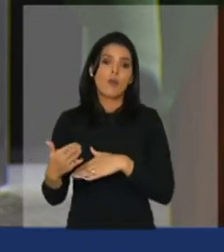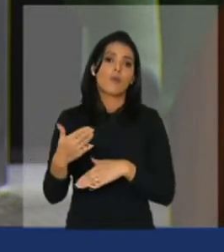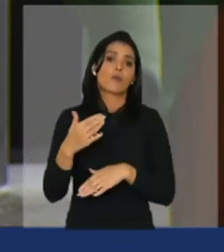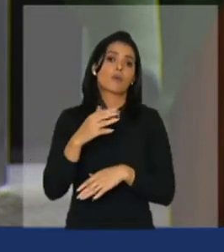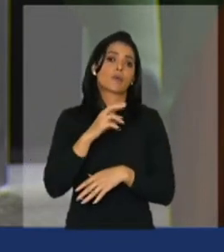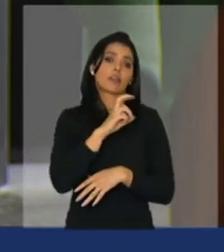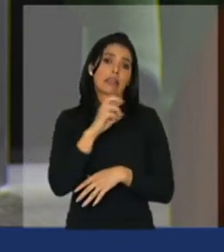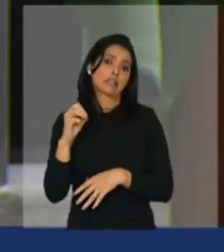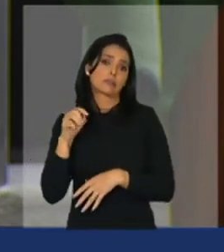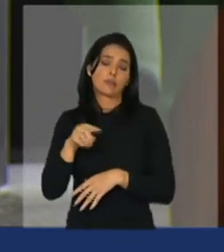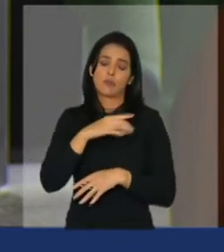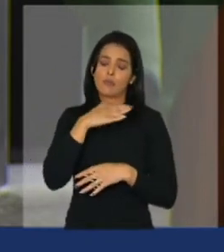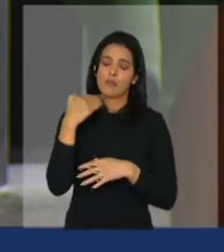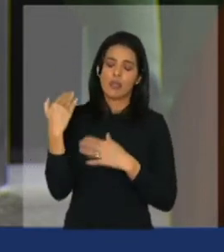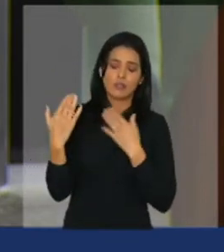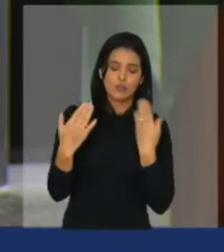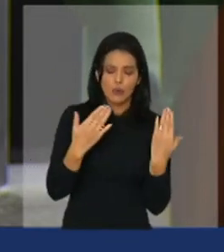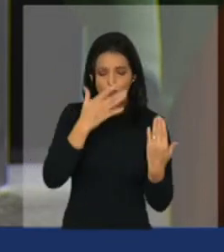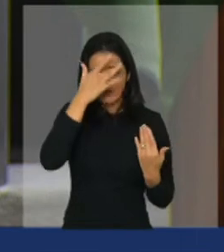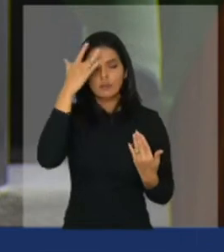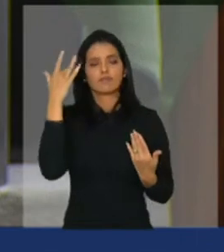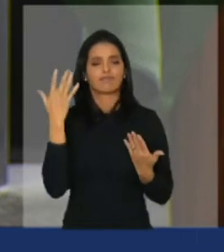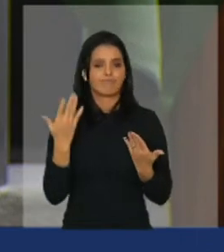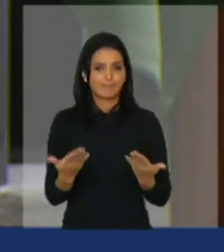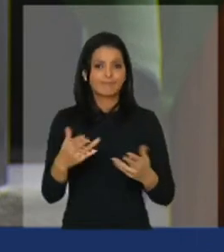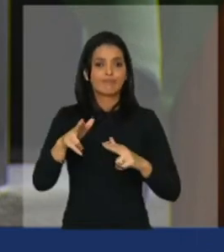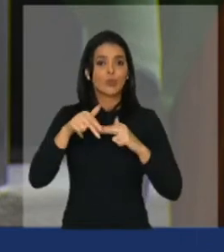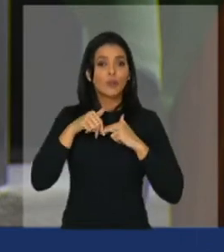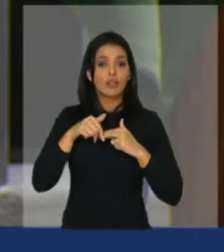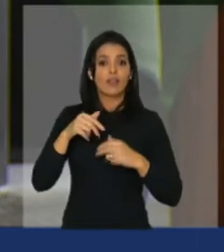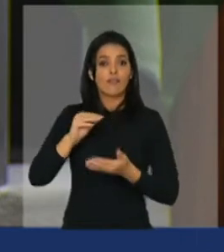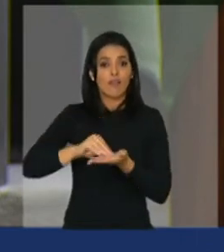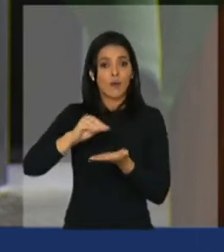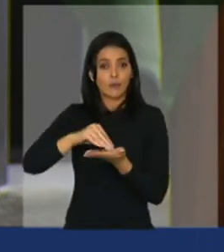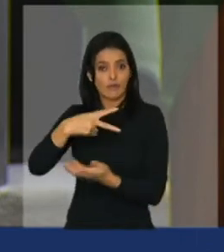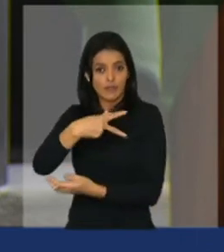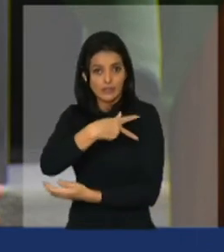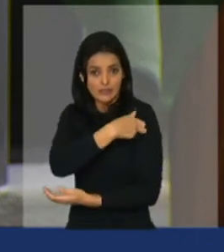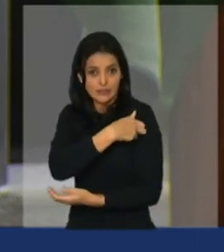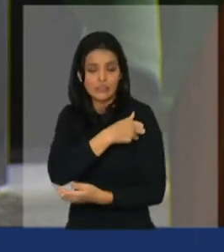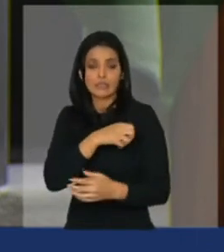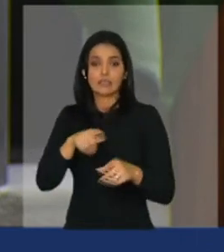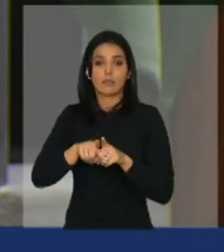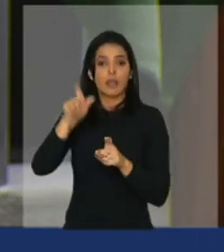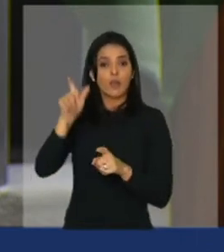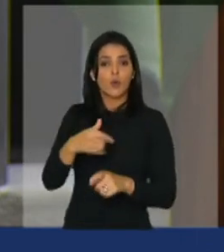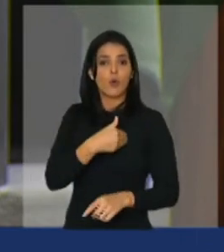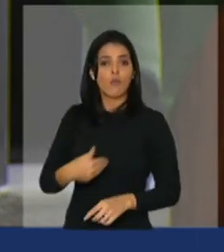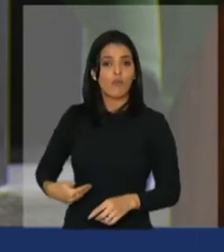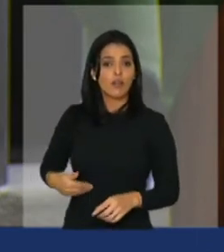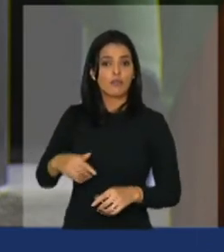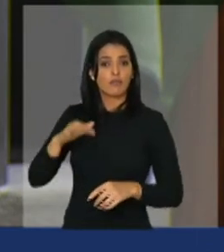GOVERNO FEDERAL. MUITOS PROBLEMAS DE TODA A ORDEM, AUMENTO DOS PREÇOS, E GOVERNO FEDERAL ESTÁ TRANSFORMANDO O BRASIL NUM DEBATE SOBRE VOTO